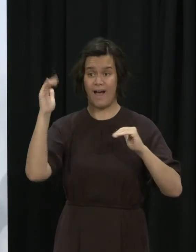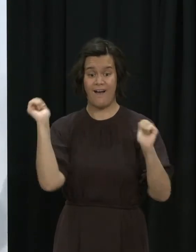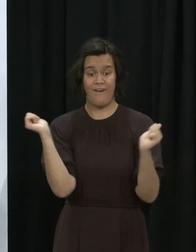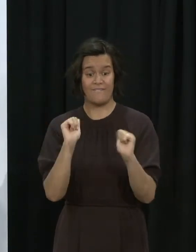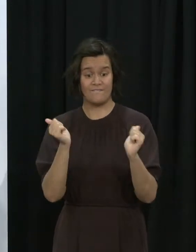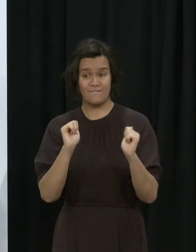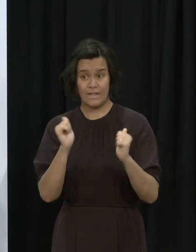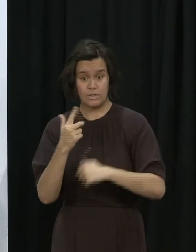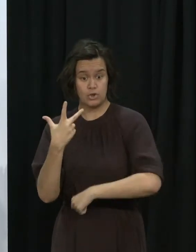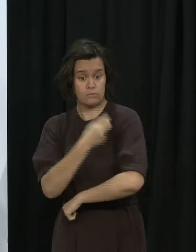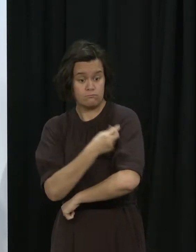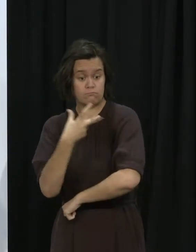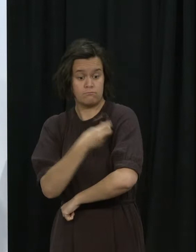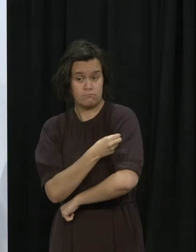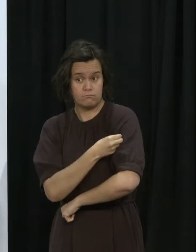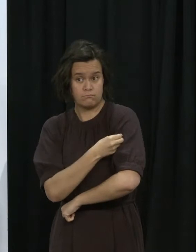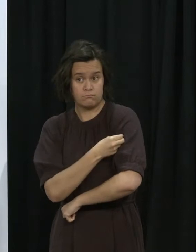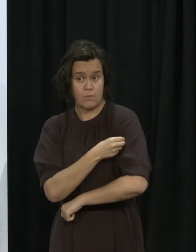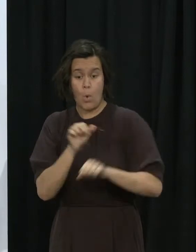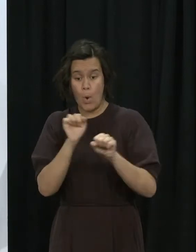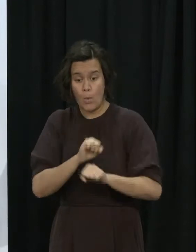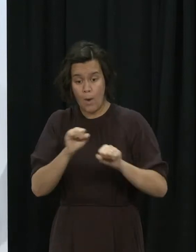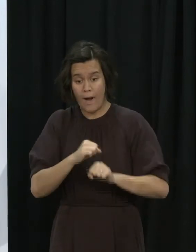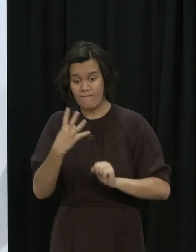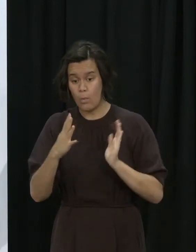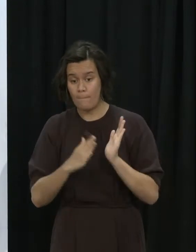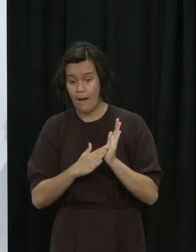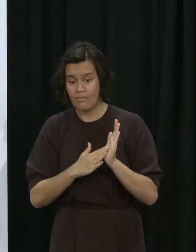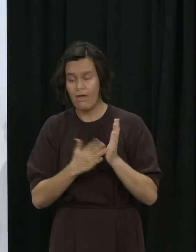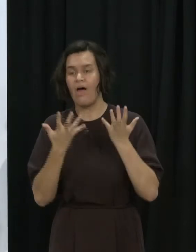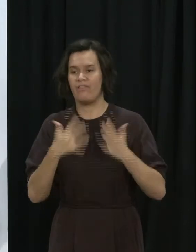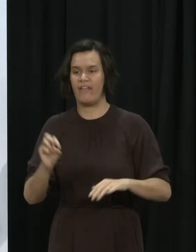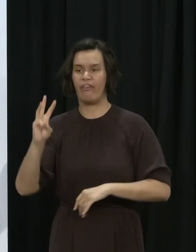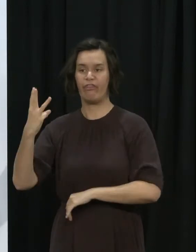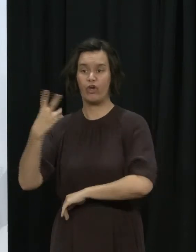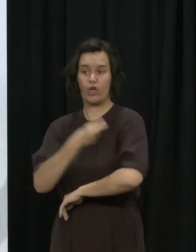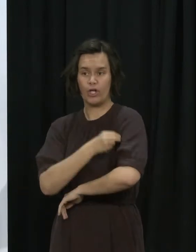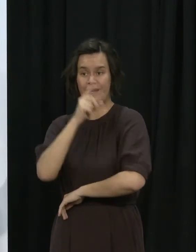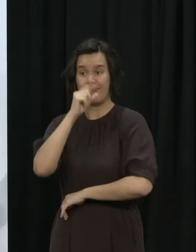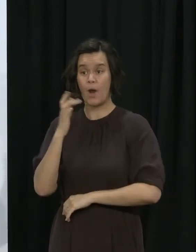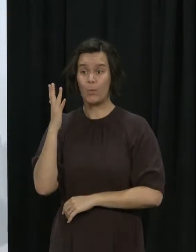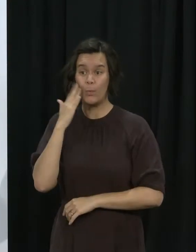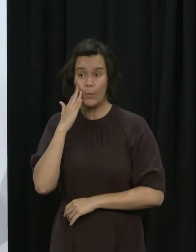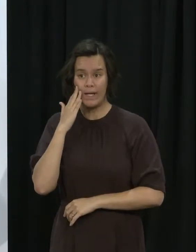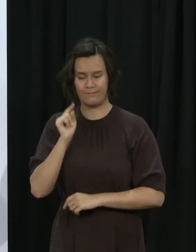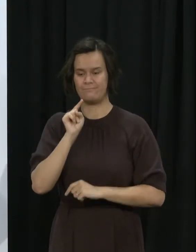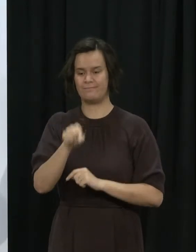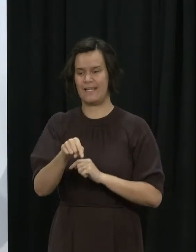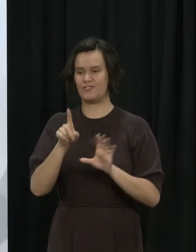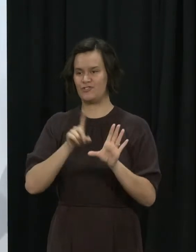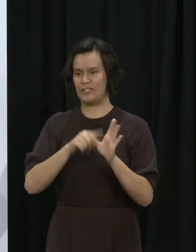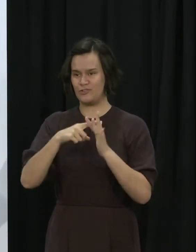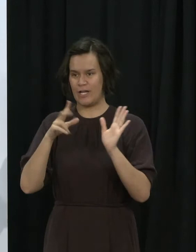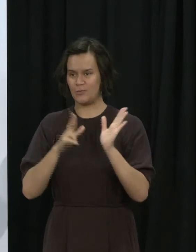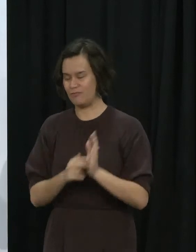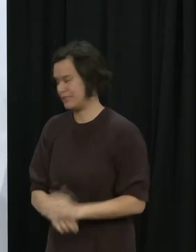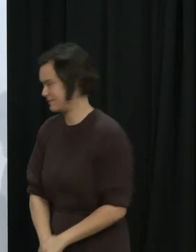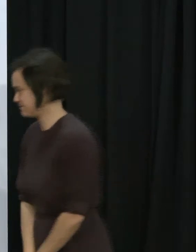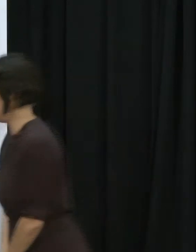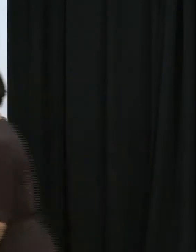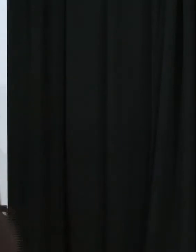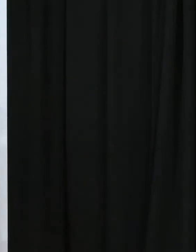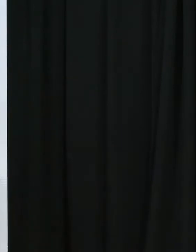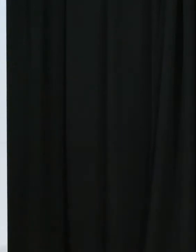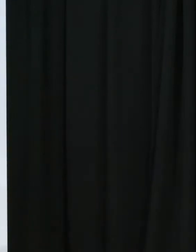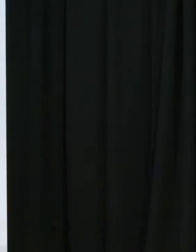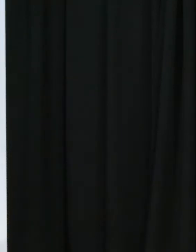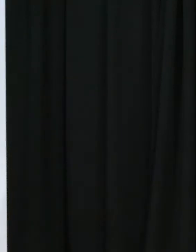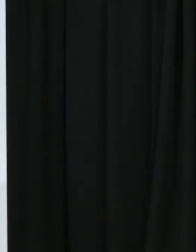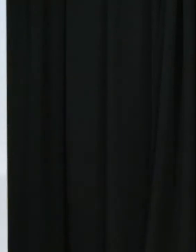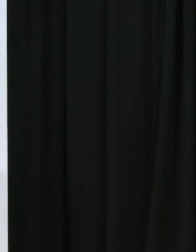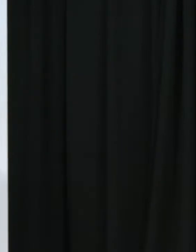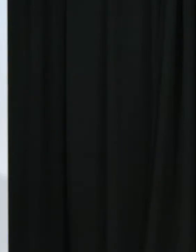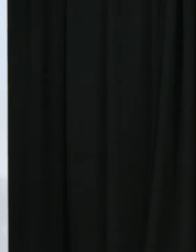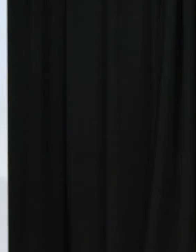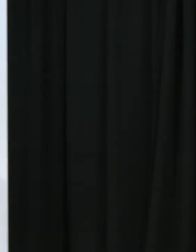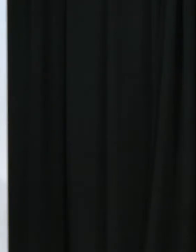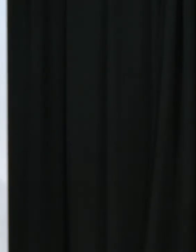atu ki -- hoatu. Pota. I te iti